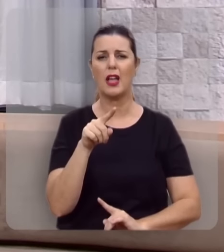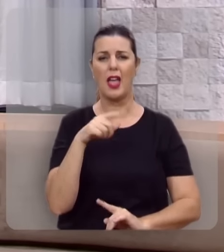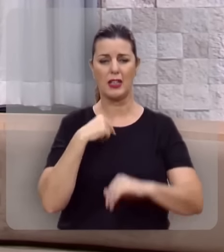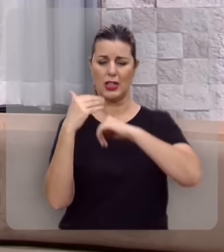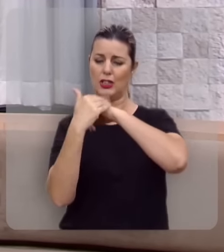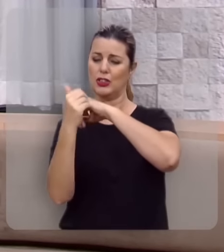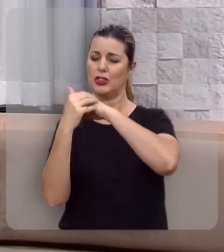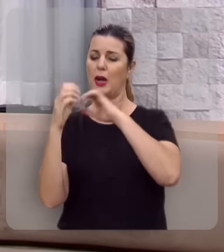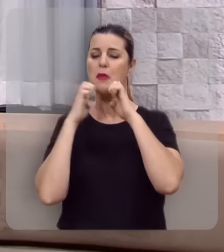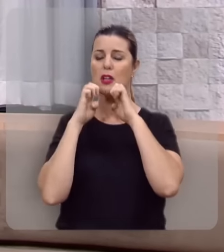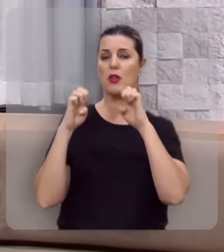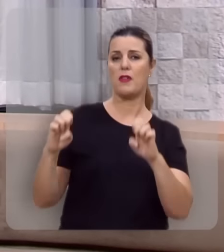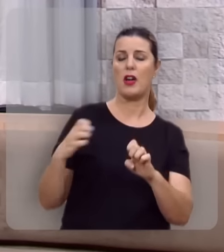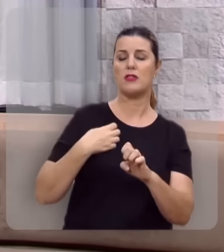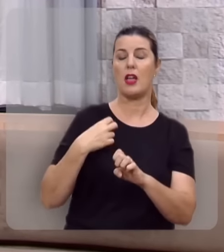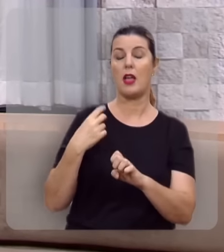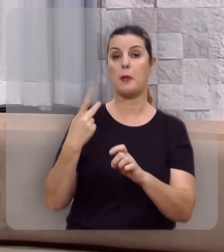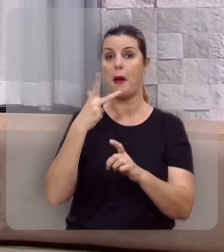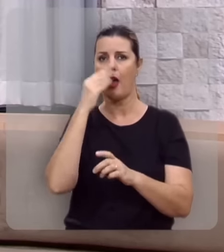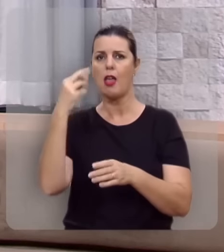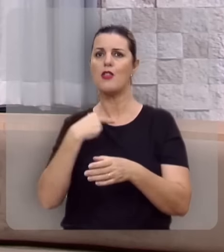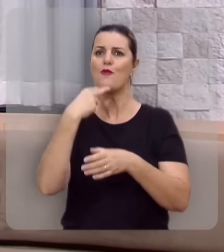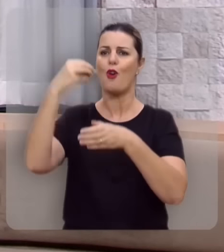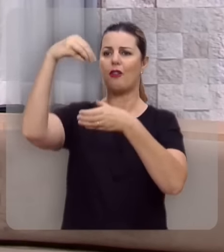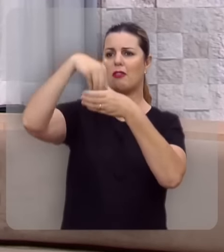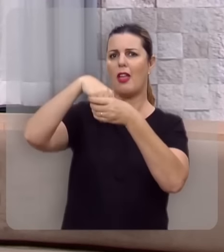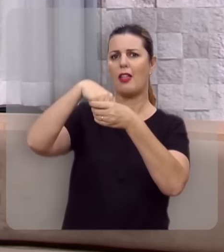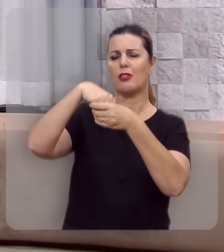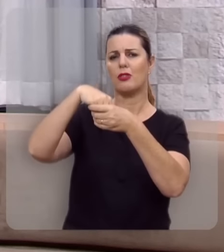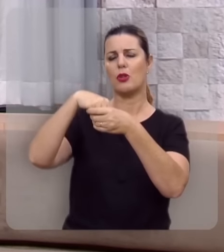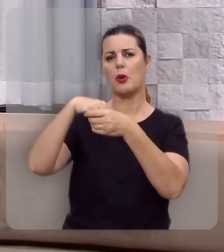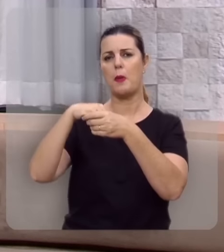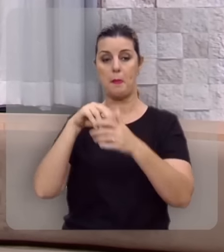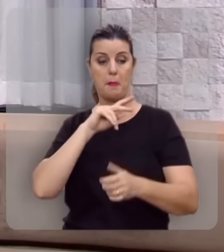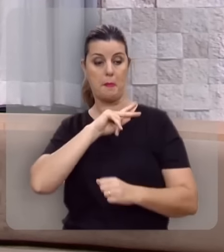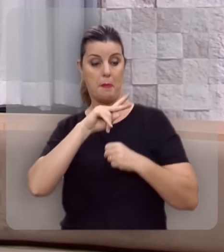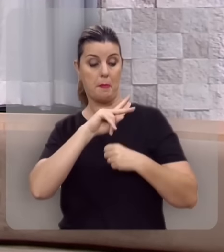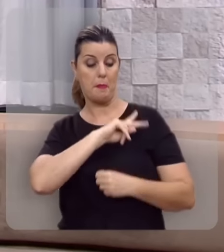eficaz do evangelho é a voz do evangelho, porque o apóstolo Paulo chegou dizer "eu não me envergonho